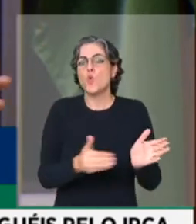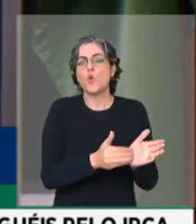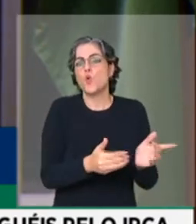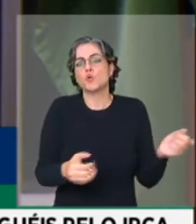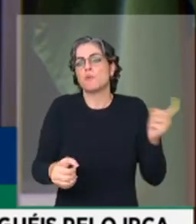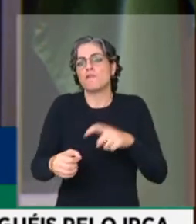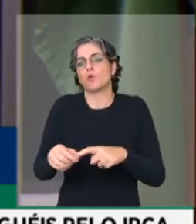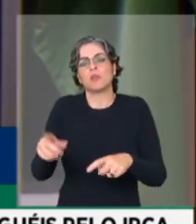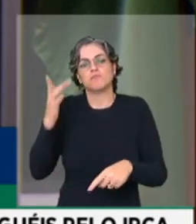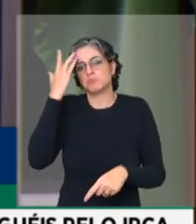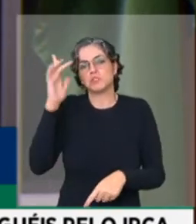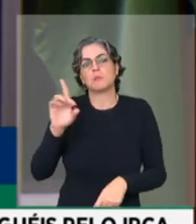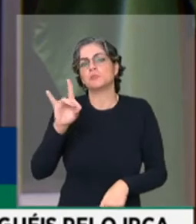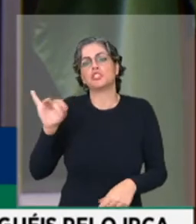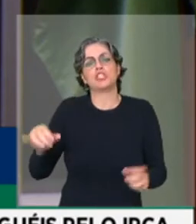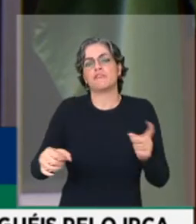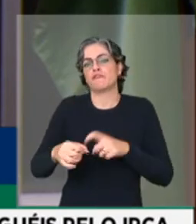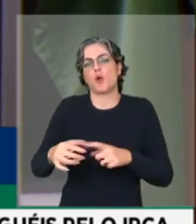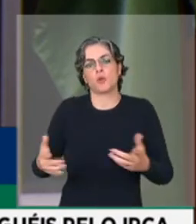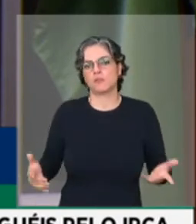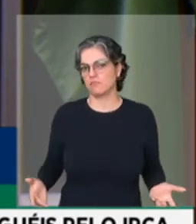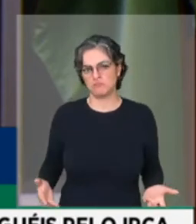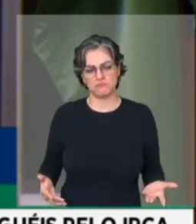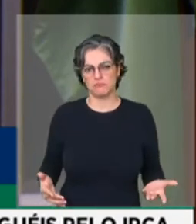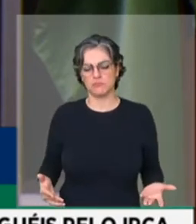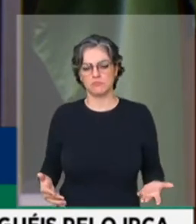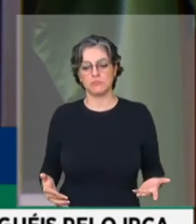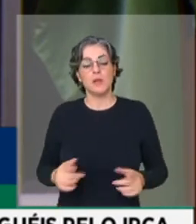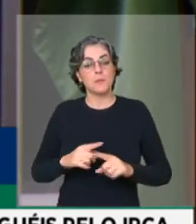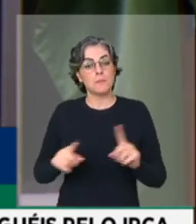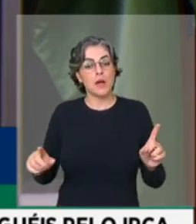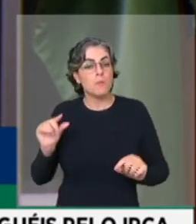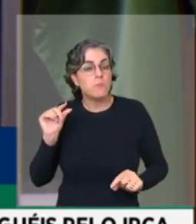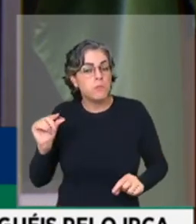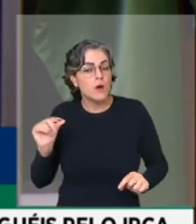QUANDO VOLTARÁ. . É UM SOPRO DE ESPERANÇA. PARA OS EMPRESÁRIOS... MICROEMPRESÁ